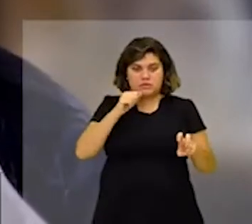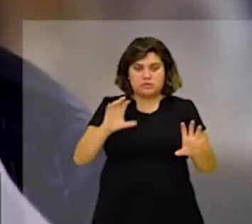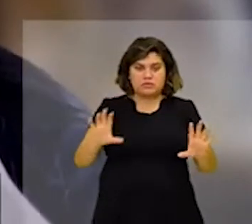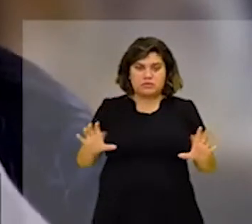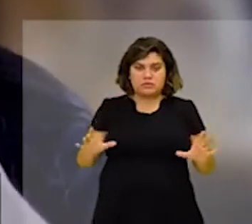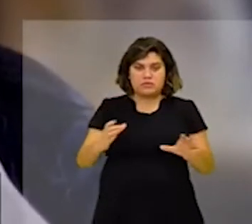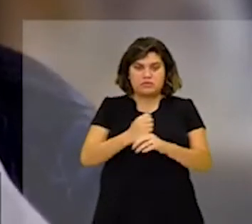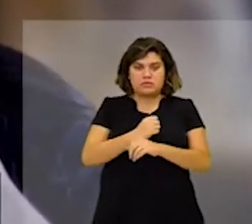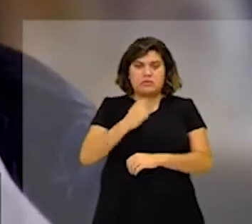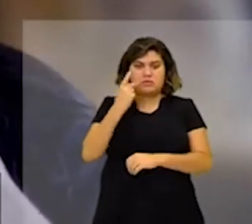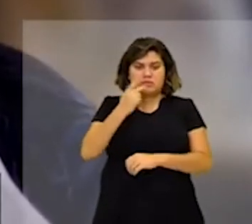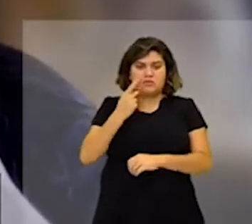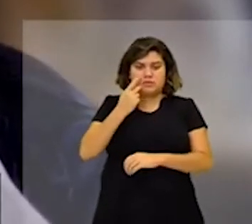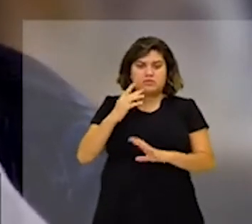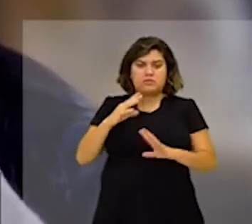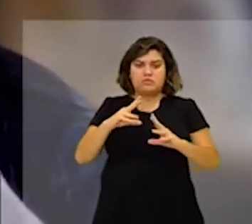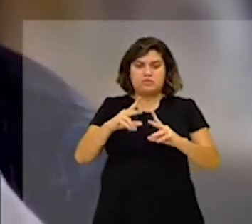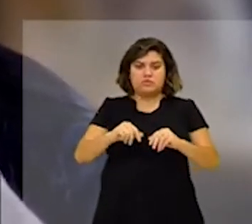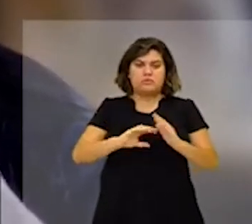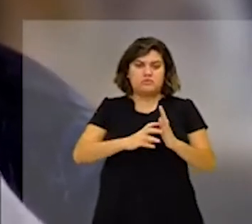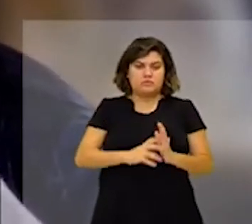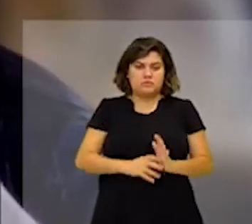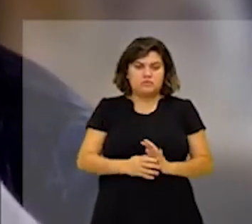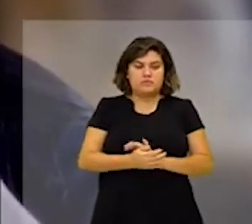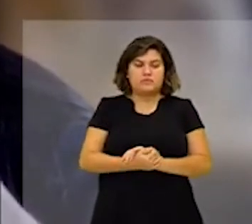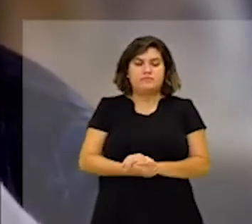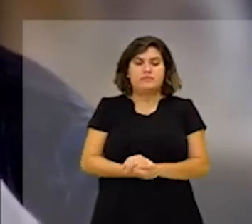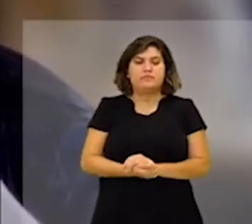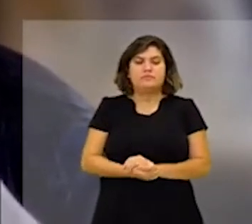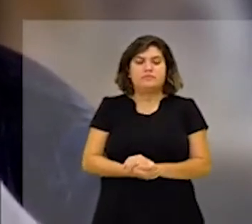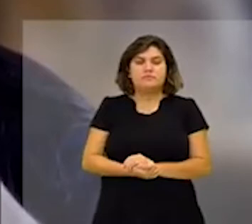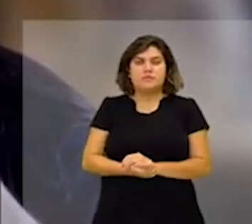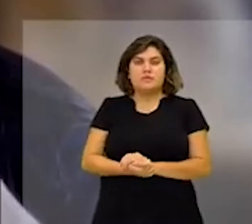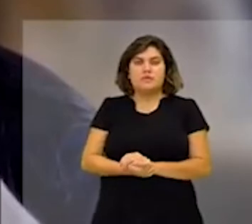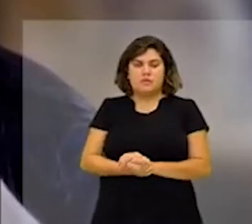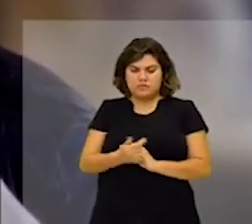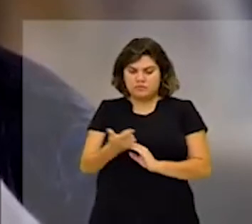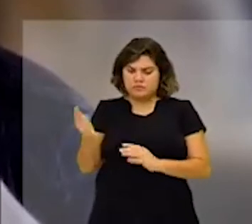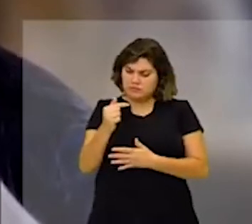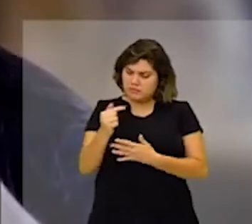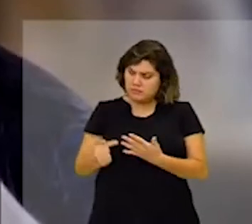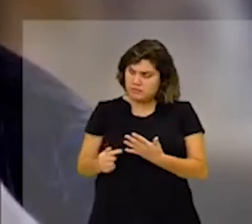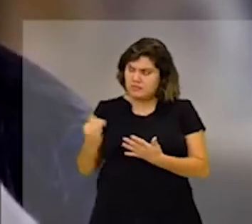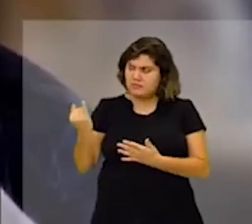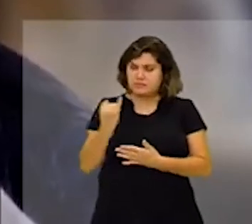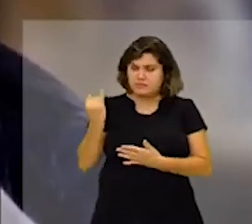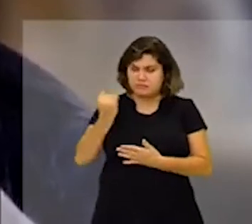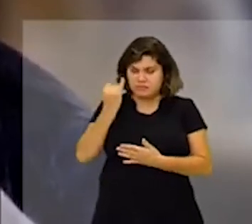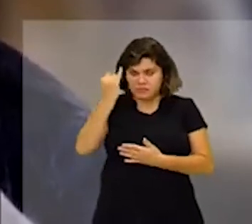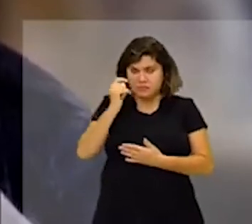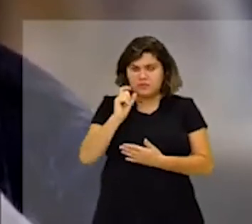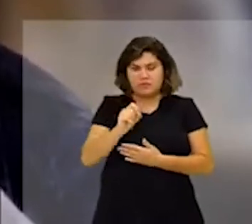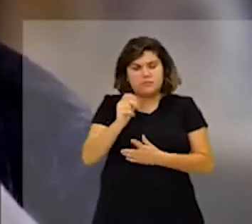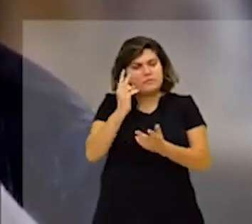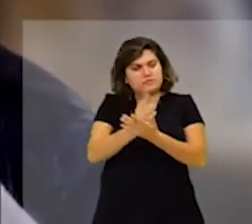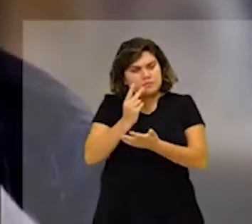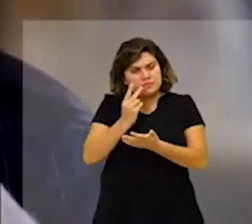os partidos entre outros aspectos importantes e aqui apesar disso é preciso quase cinquenta por